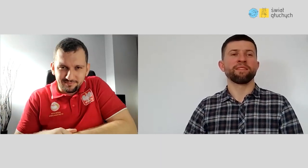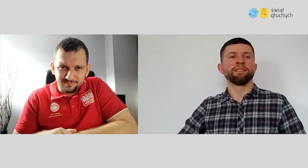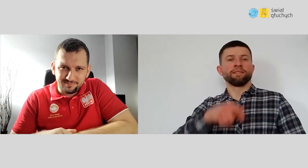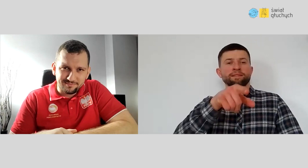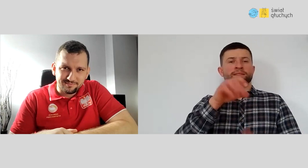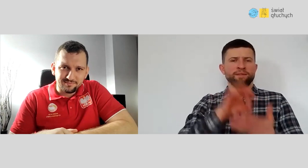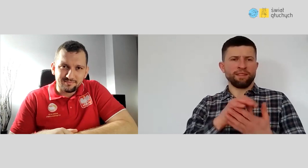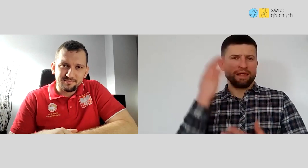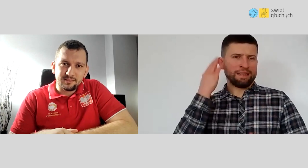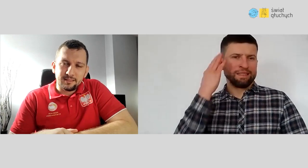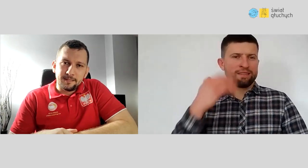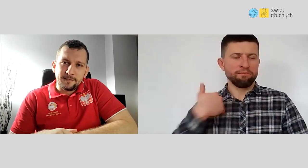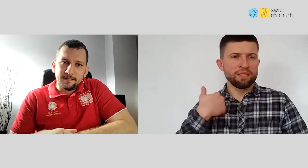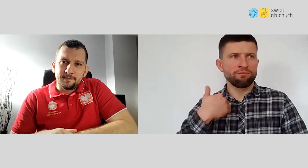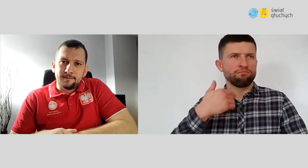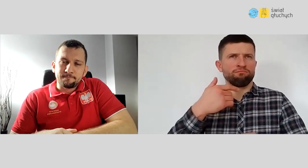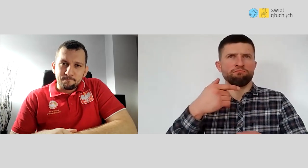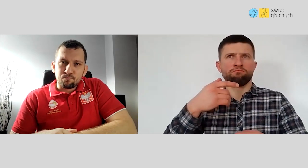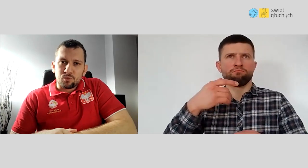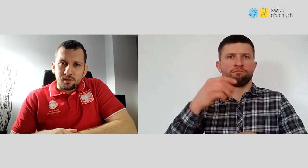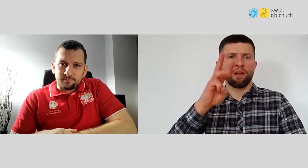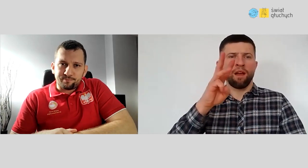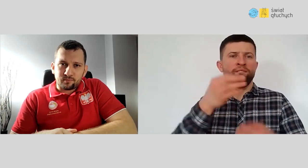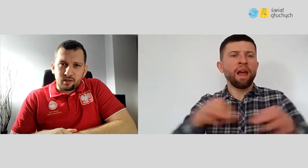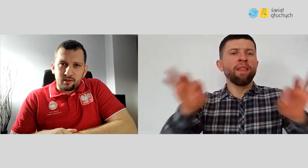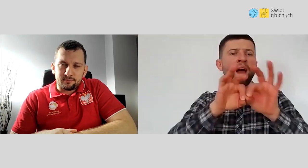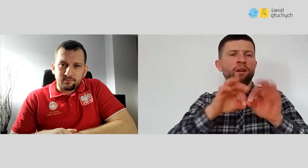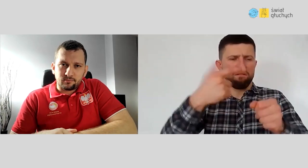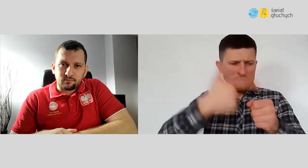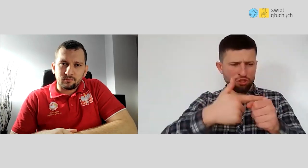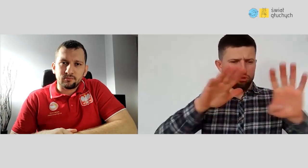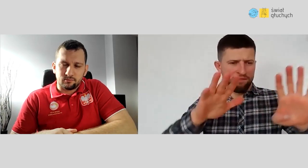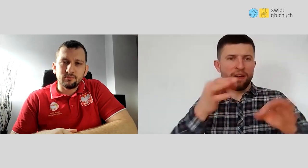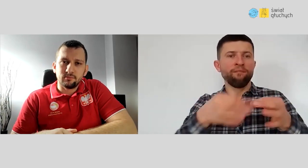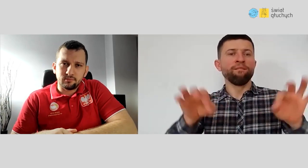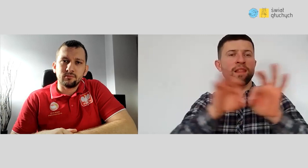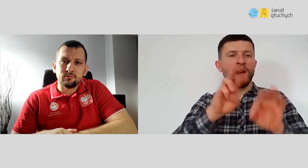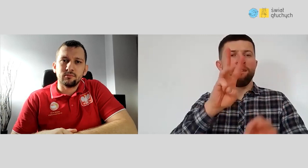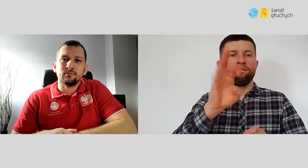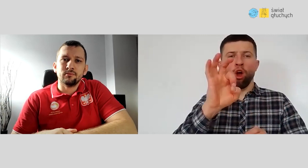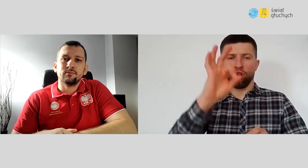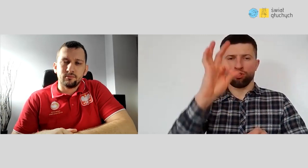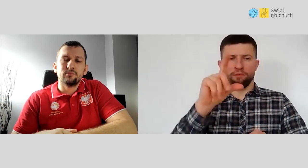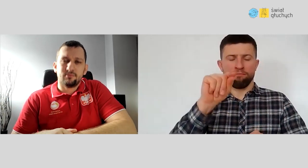Niedawno, podczas 29. Finał WOŚP